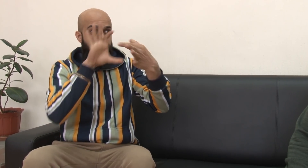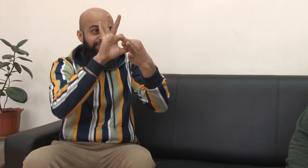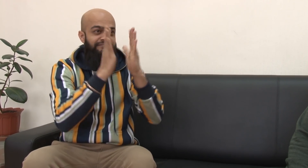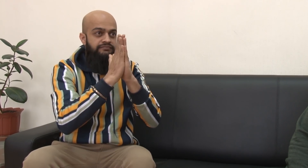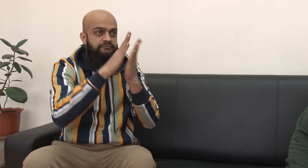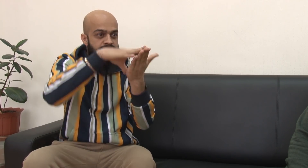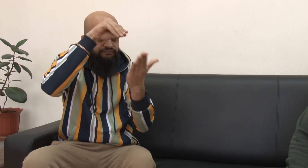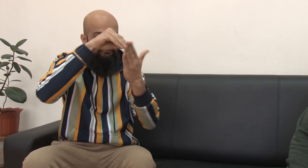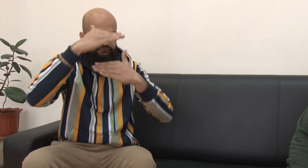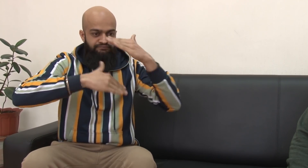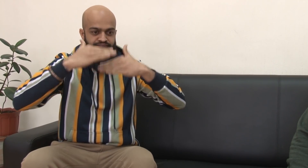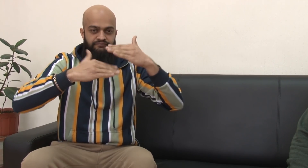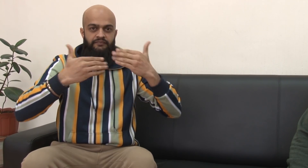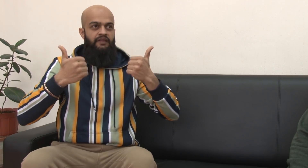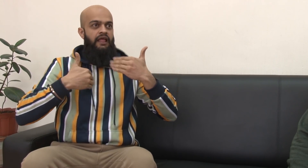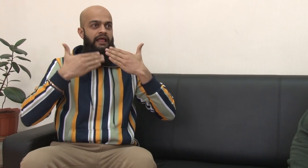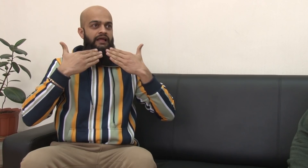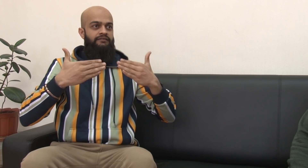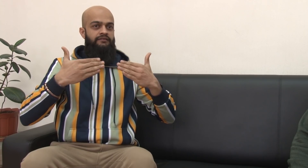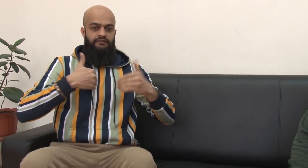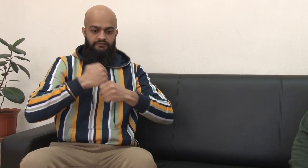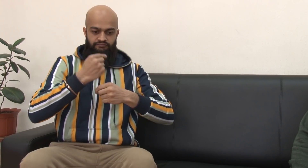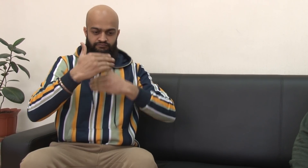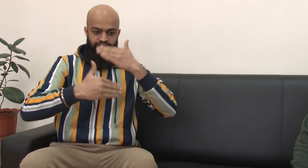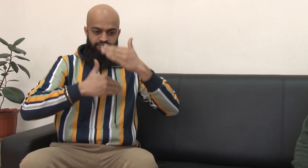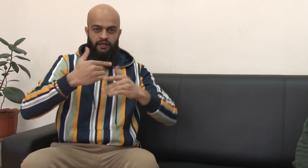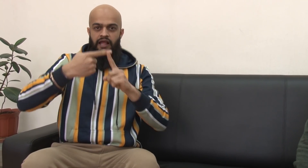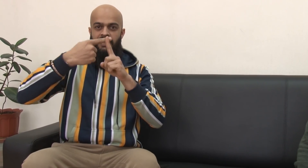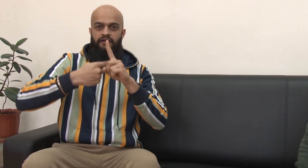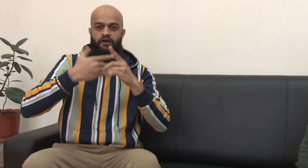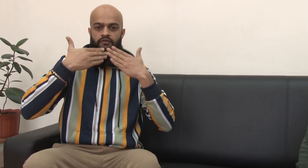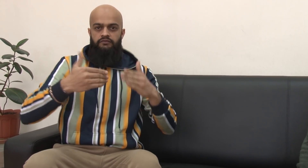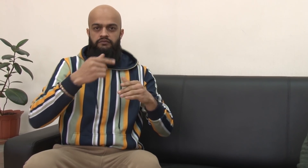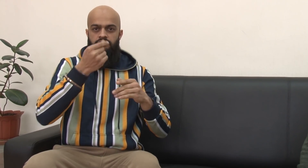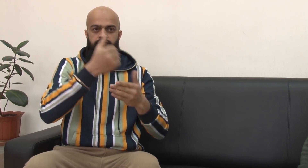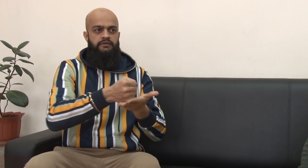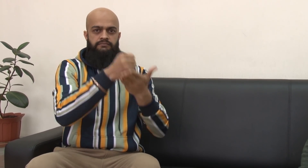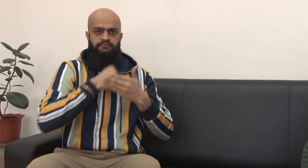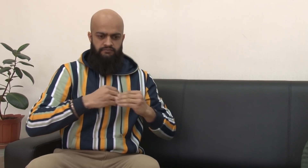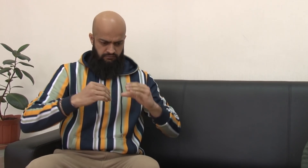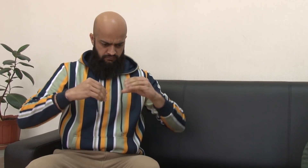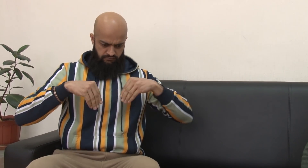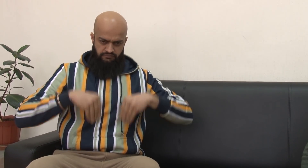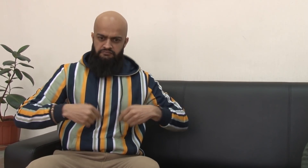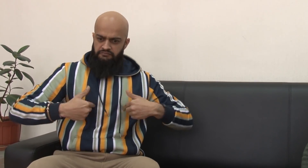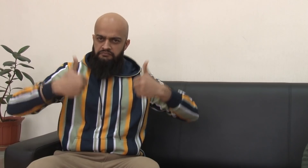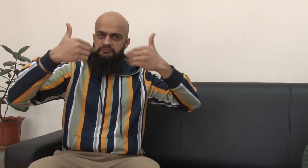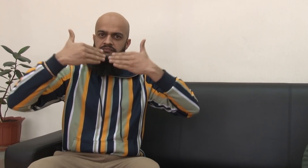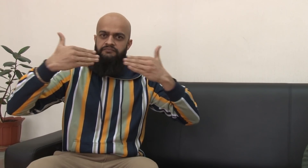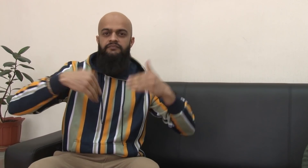Вот так – связался со слышащим, поучился у него, спасибо ему, заработал спустя месяц первые деньги.